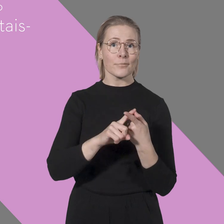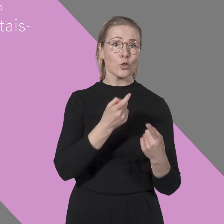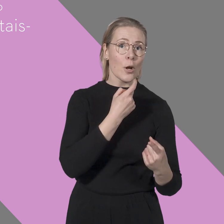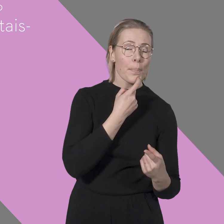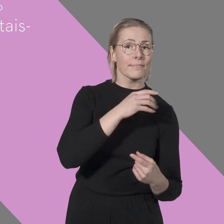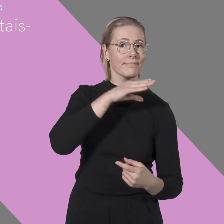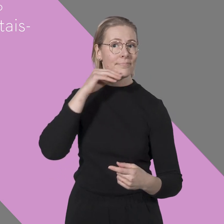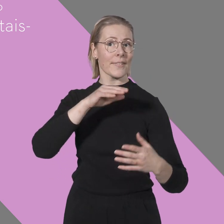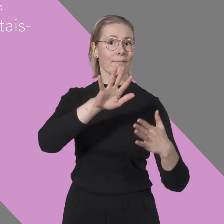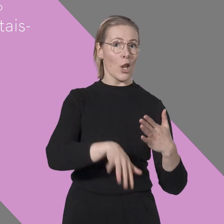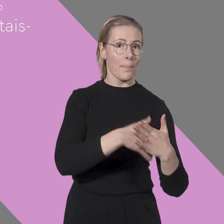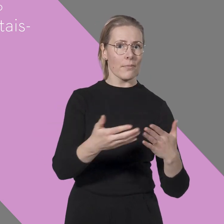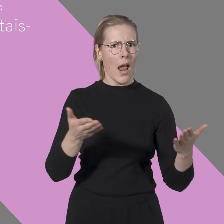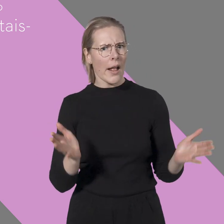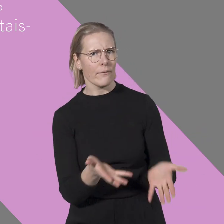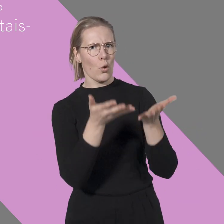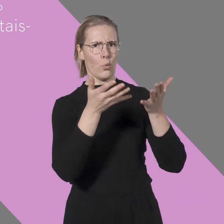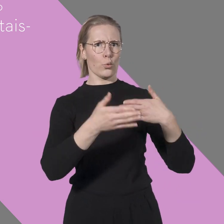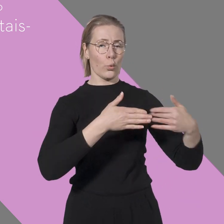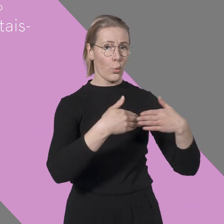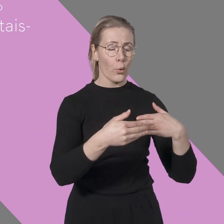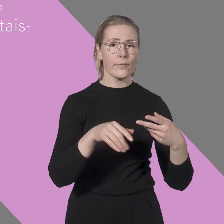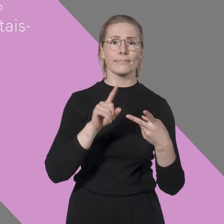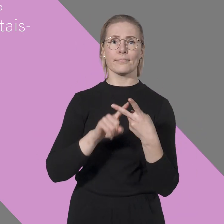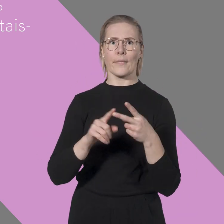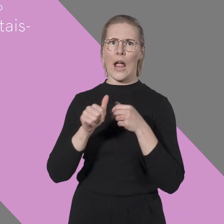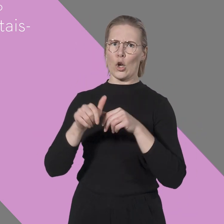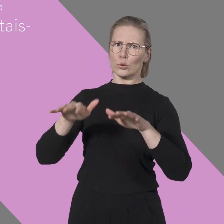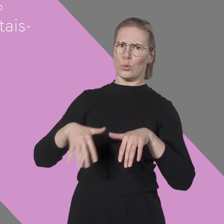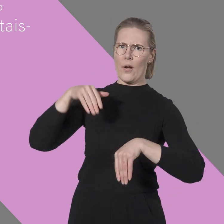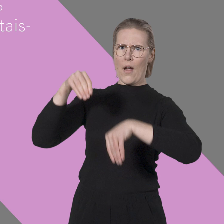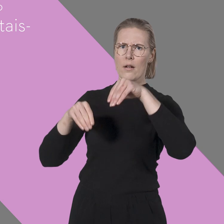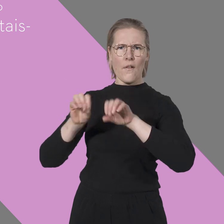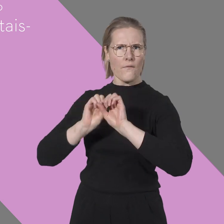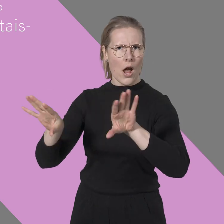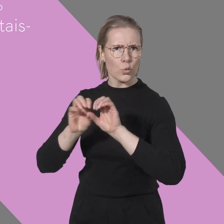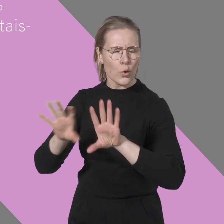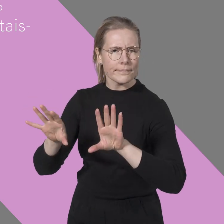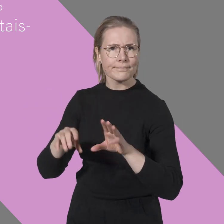kotimaisten viittomakielten elvytystyötä, eduskuntavaalivaikuttamista -